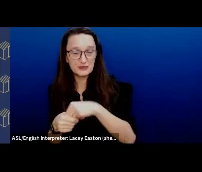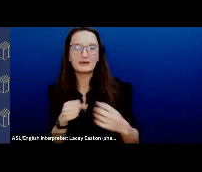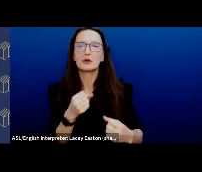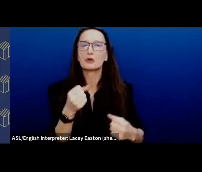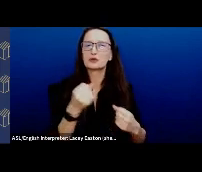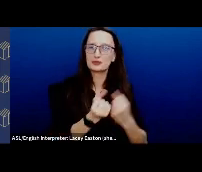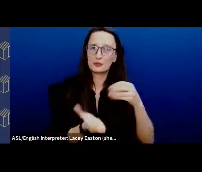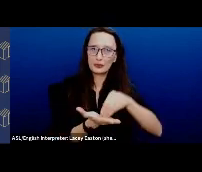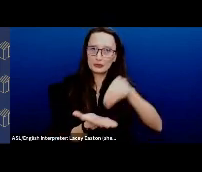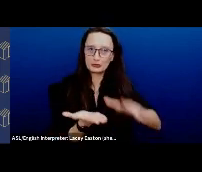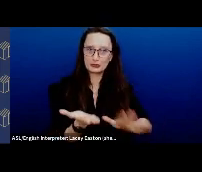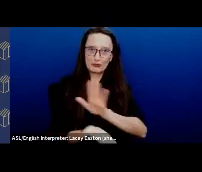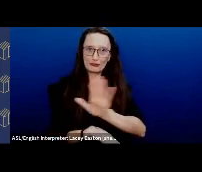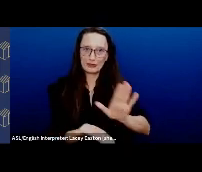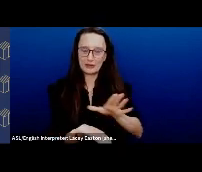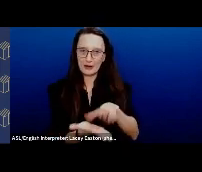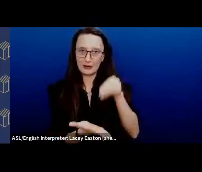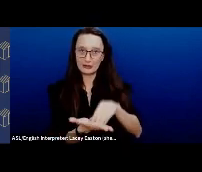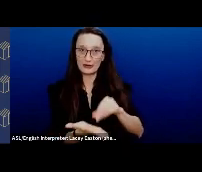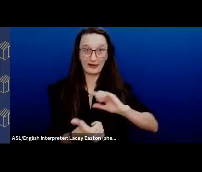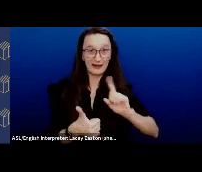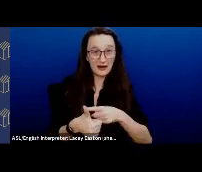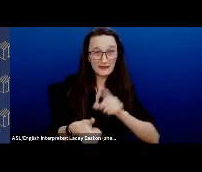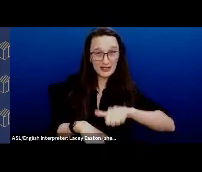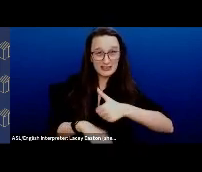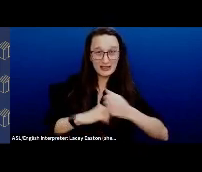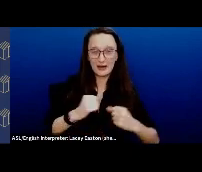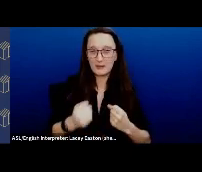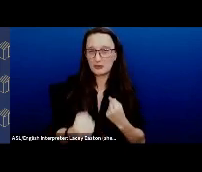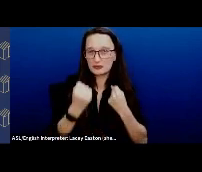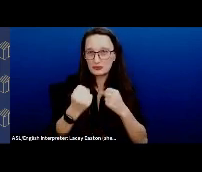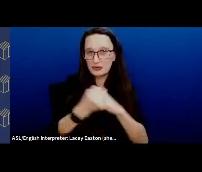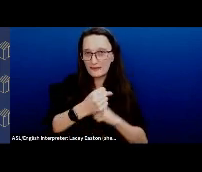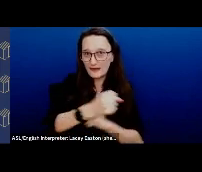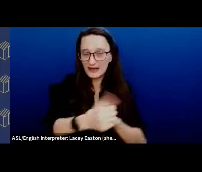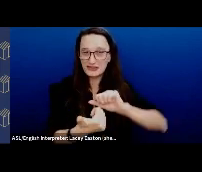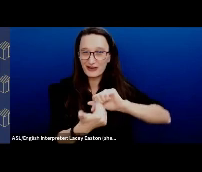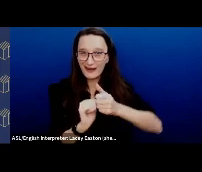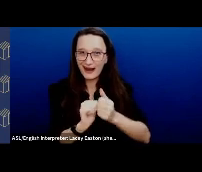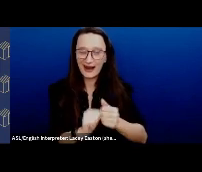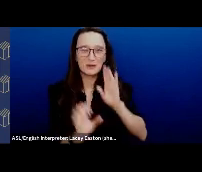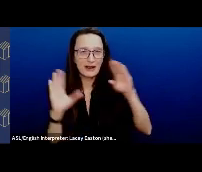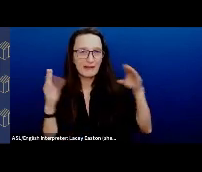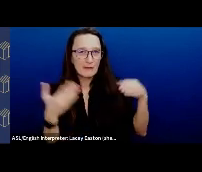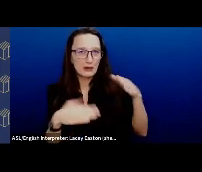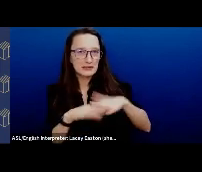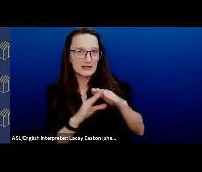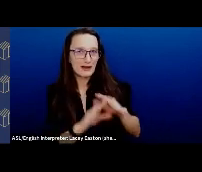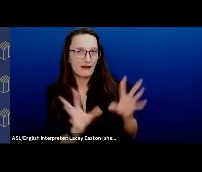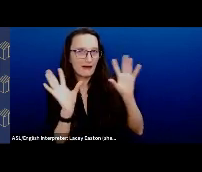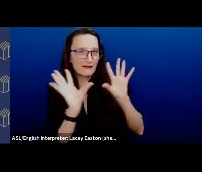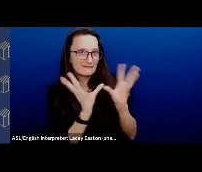establecimos una base sólida al centrarnos en las asociaciones de educadores familiares centradas en la confianza